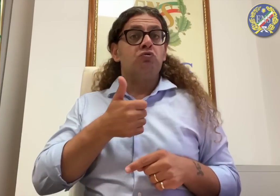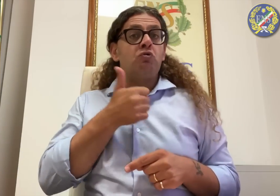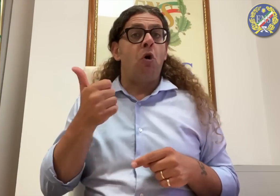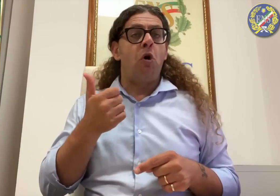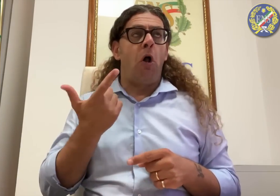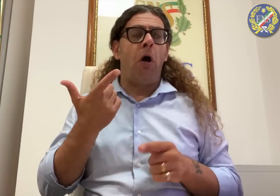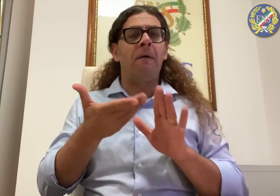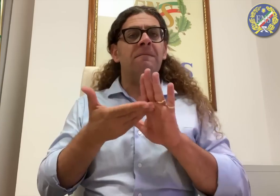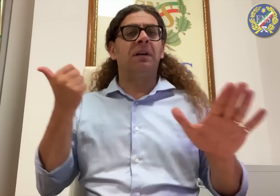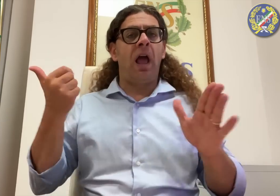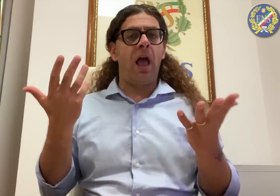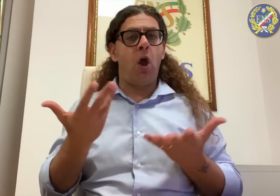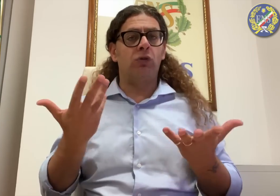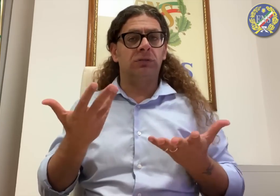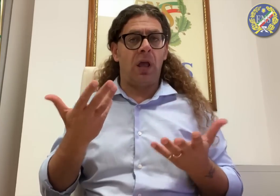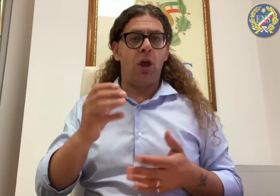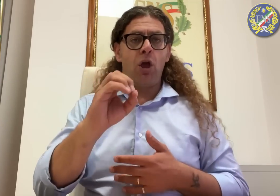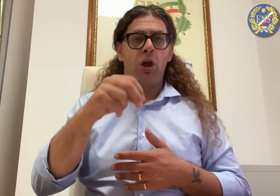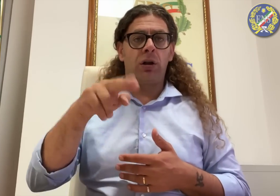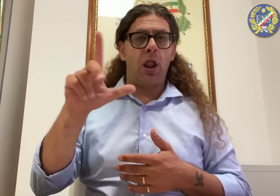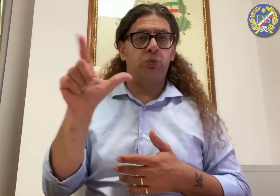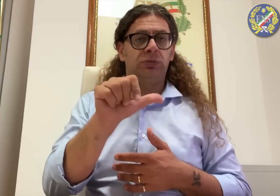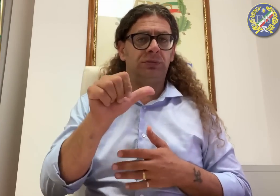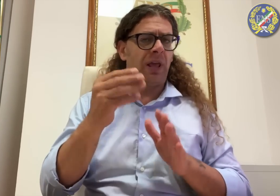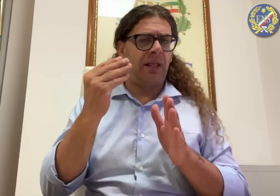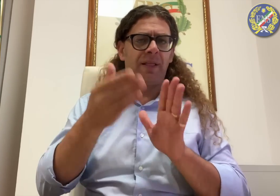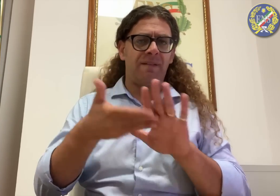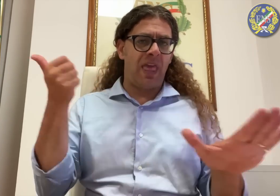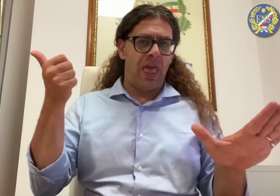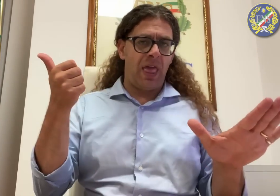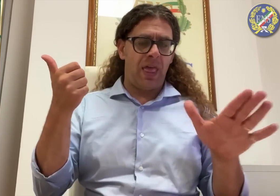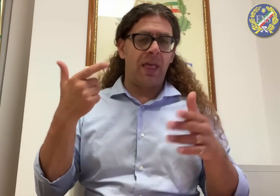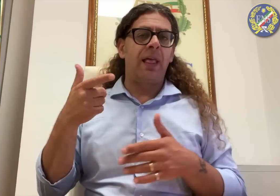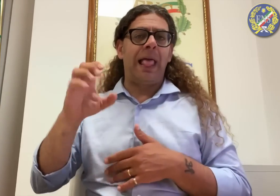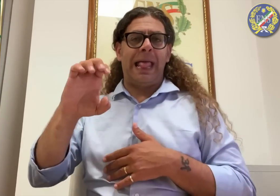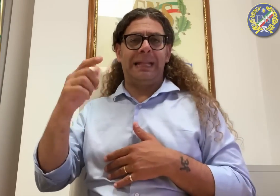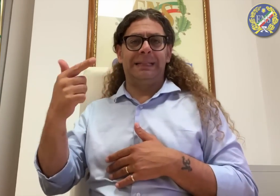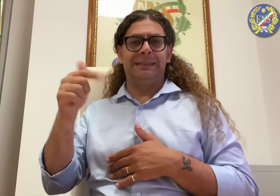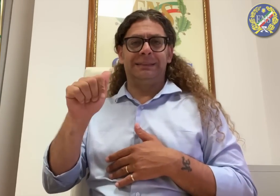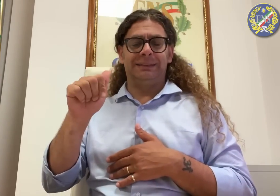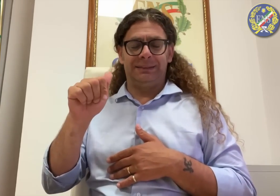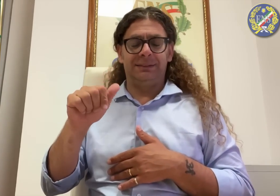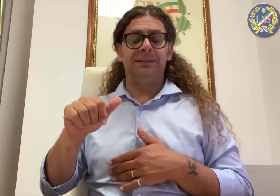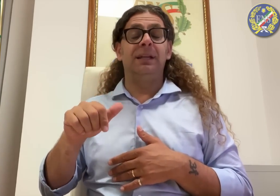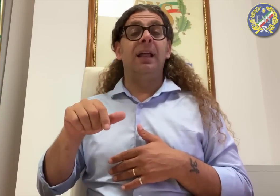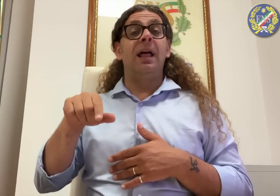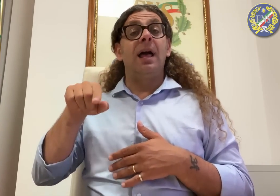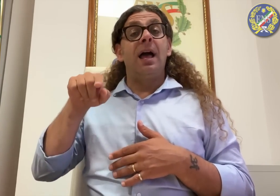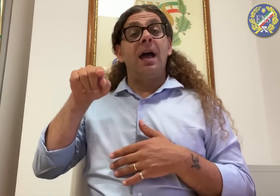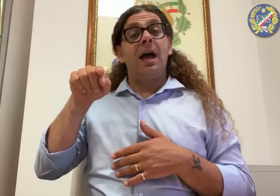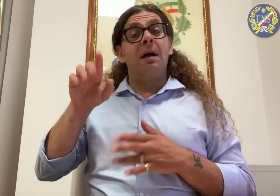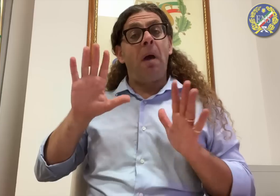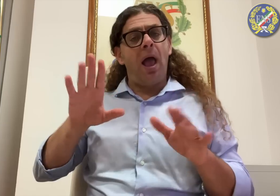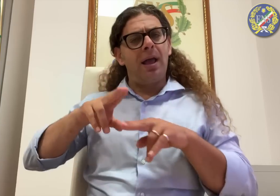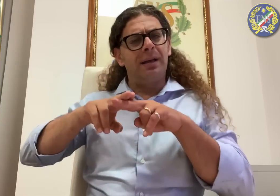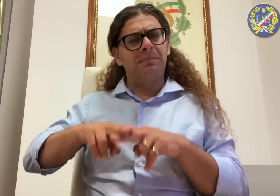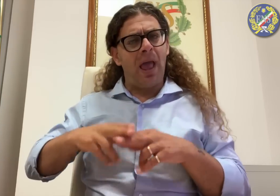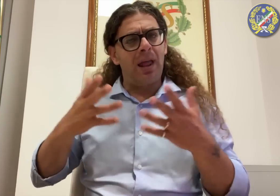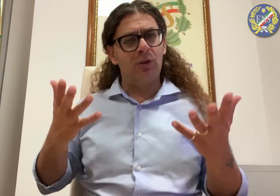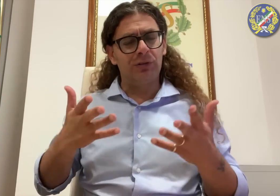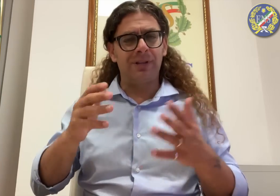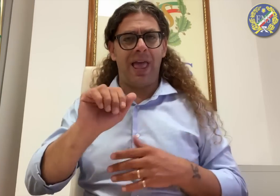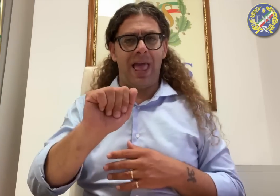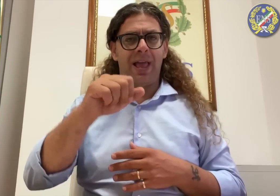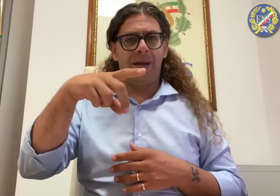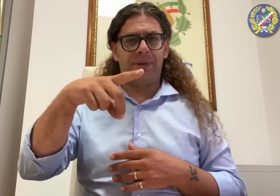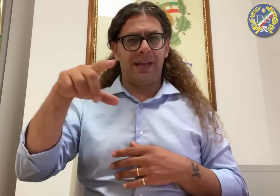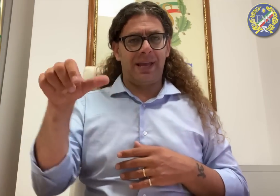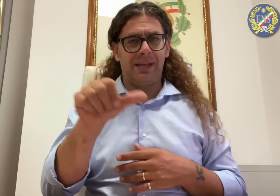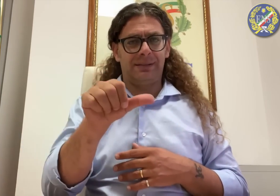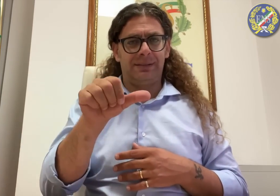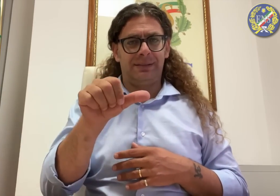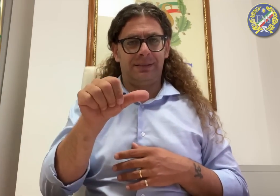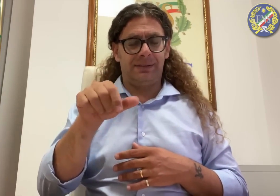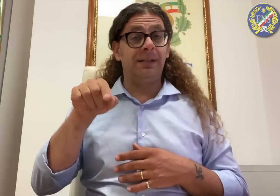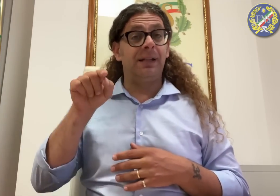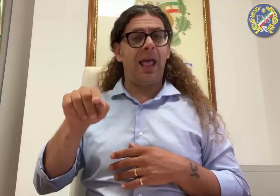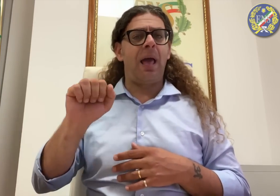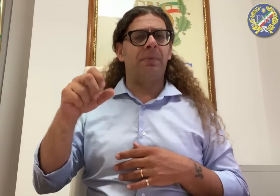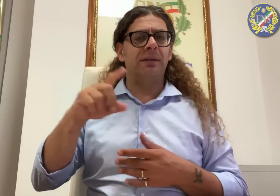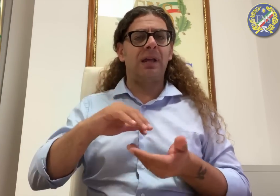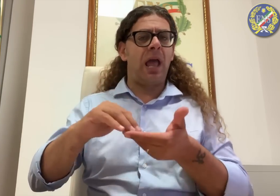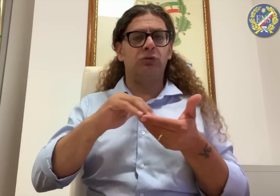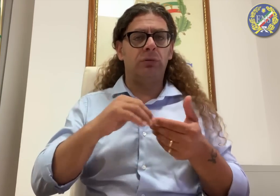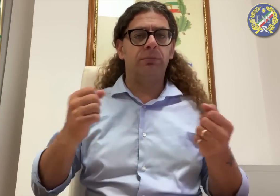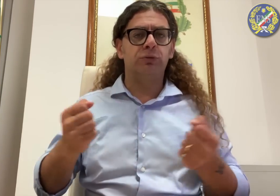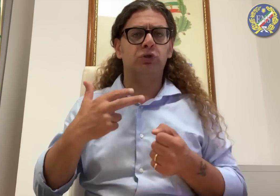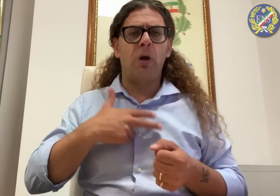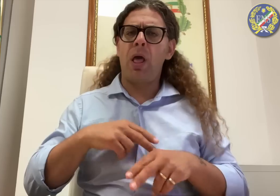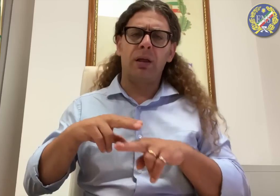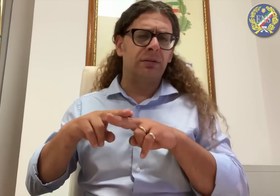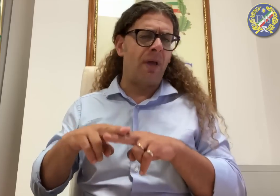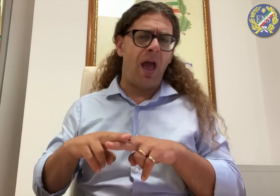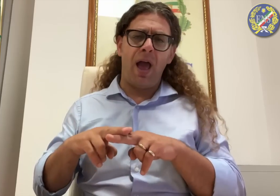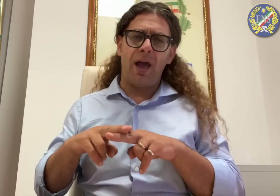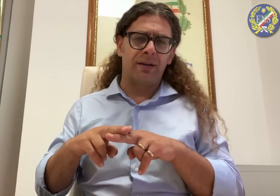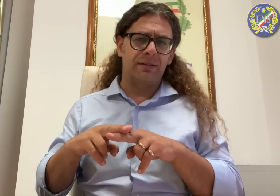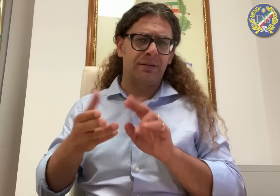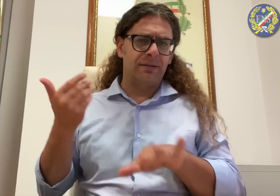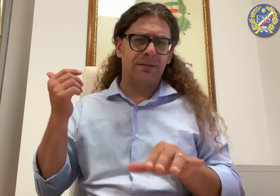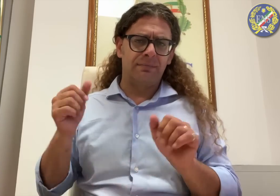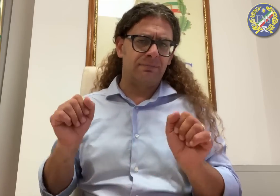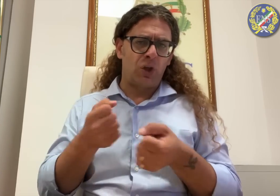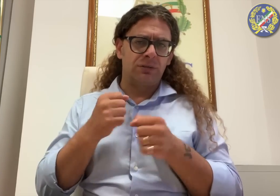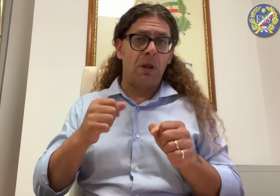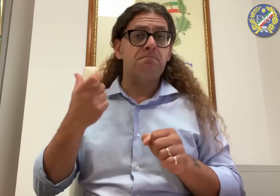È stata solo rimossa la dicitura Onlus, invariata quella di APS, Associazione di Promozione Sociale che resta, non potrebbe essere diversamente dal momento